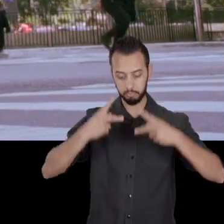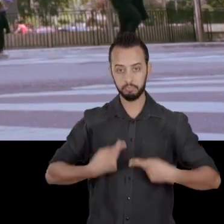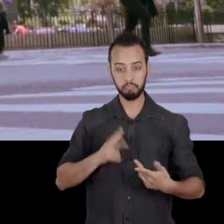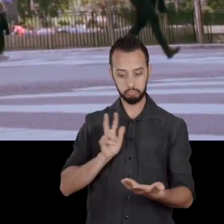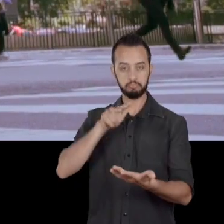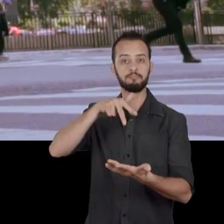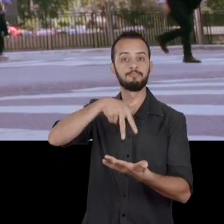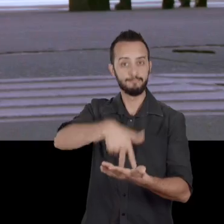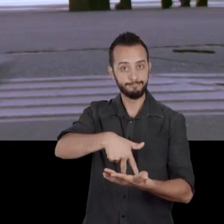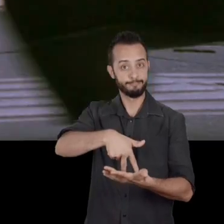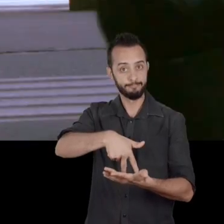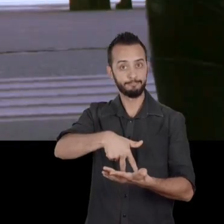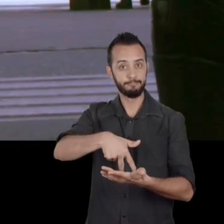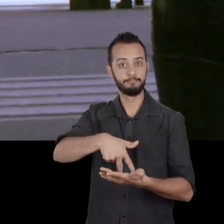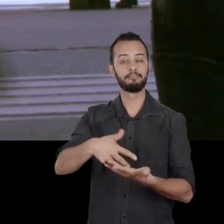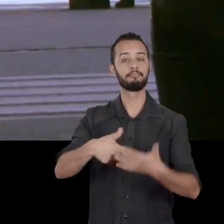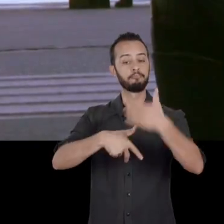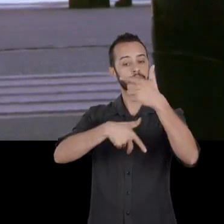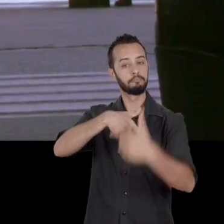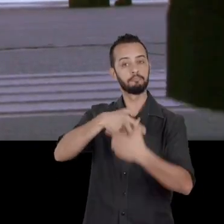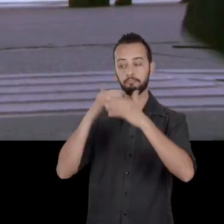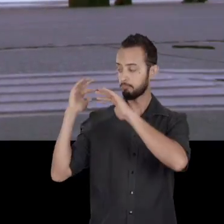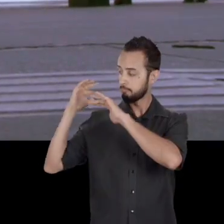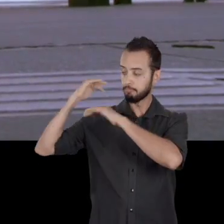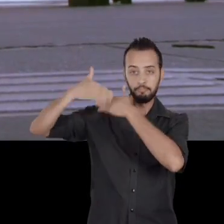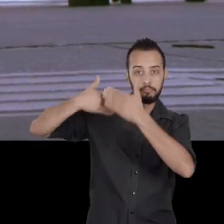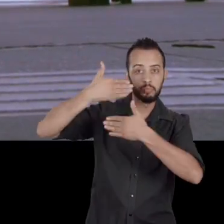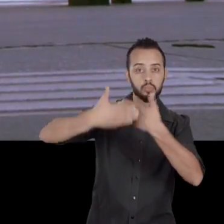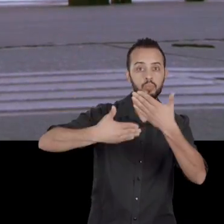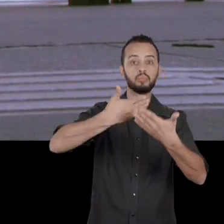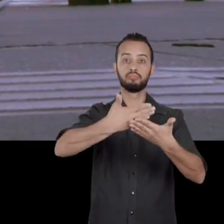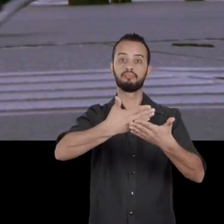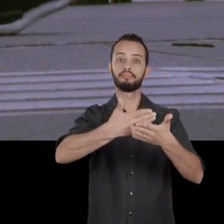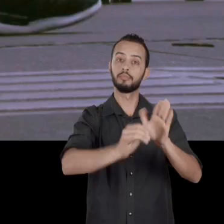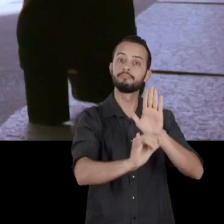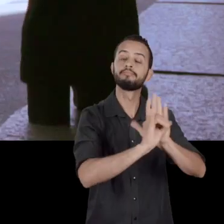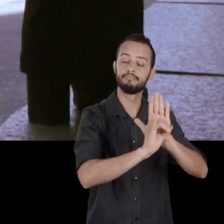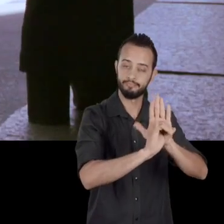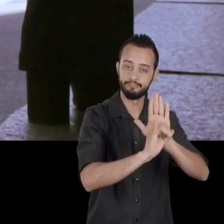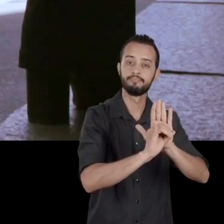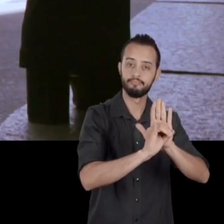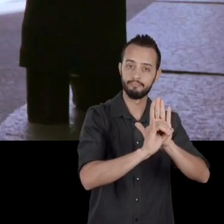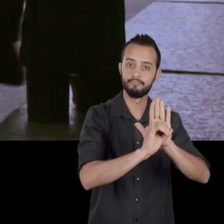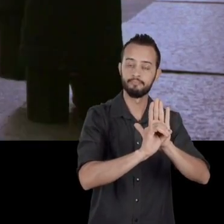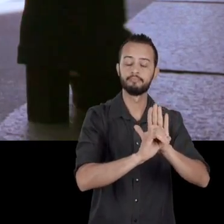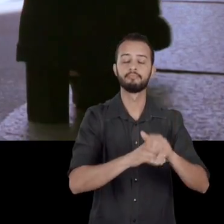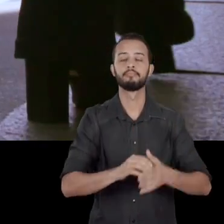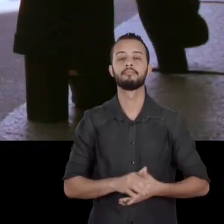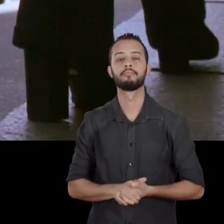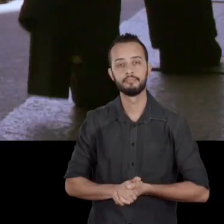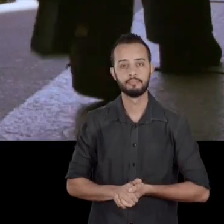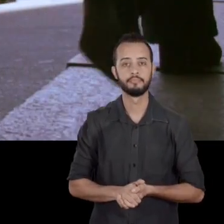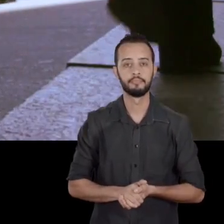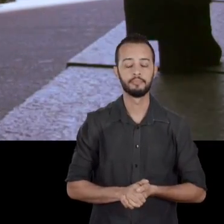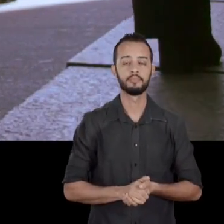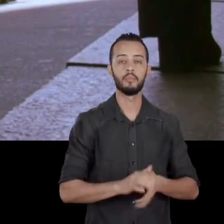Tornar-se alguém, tornar-se uma pessoa passa por você se constituir como tendo uma identidade,